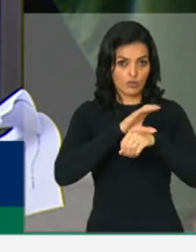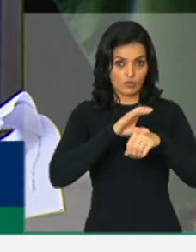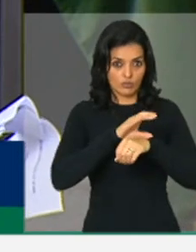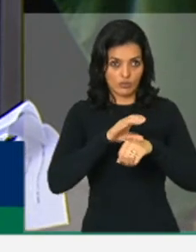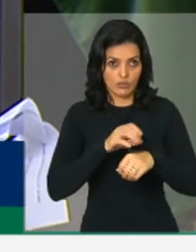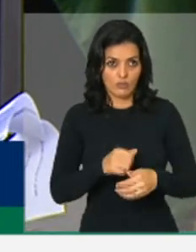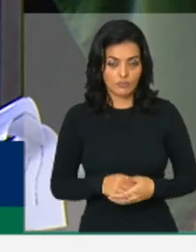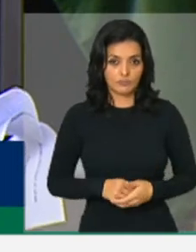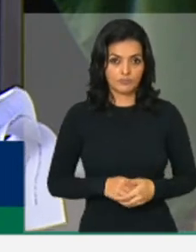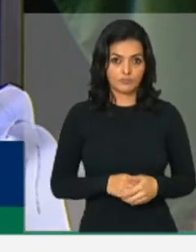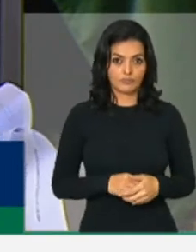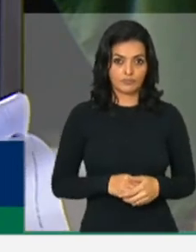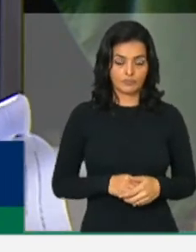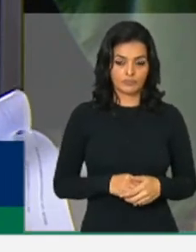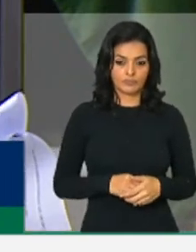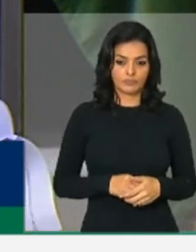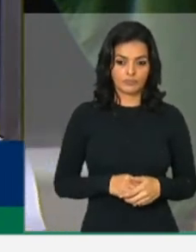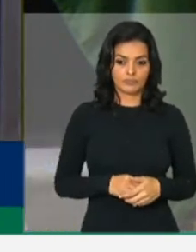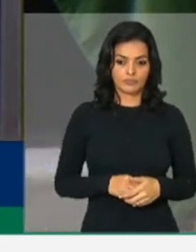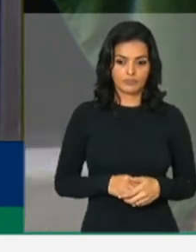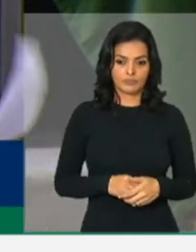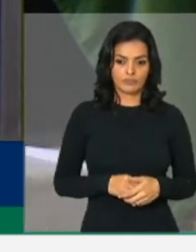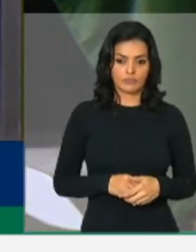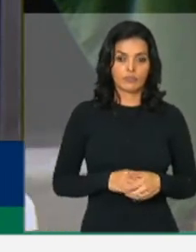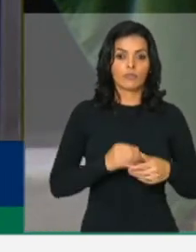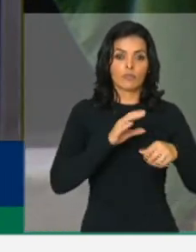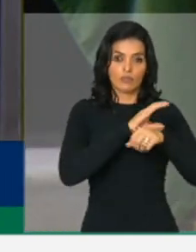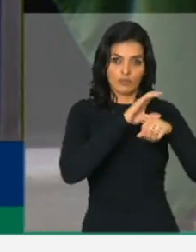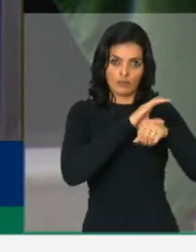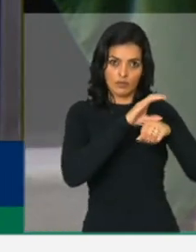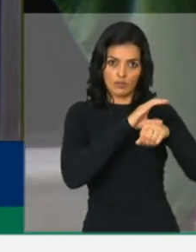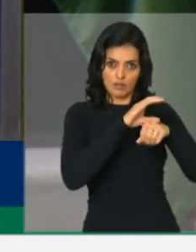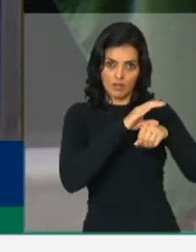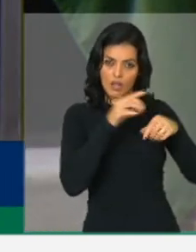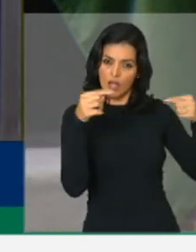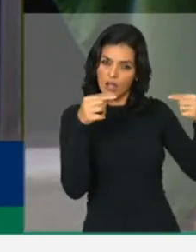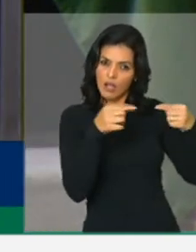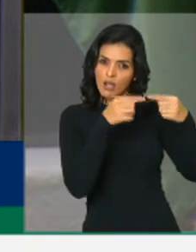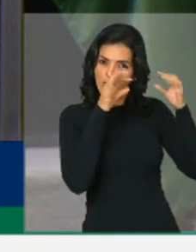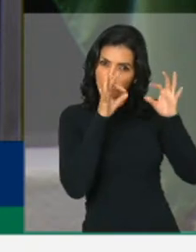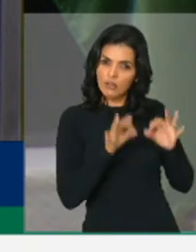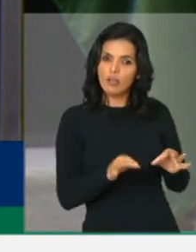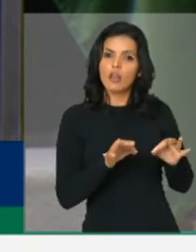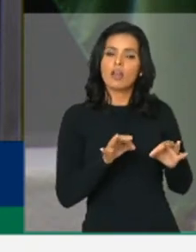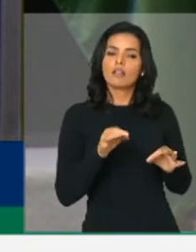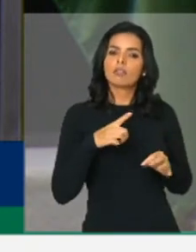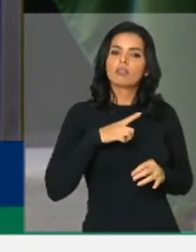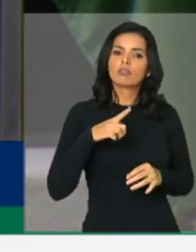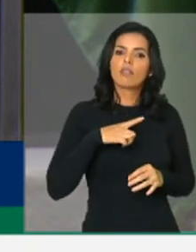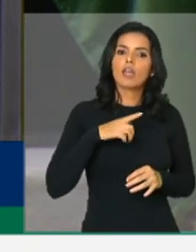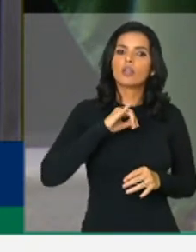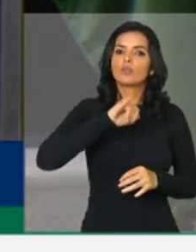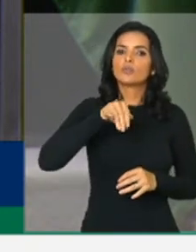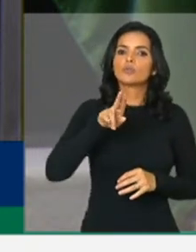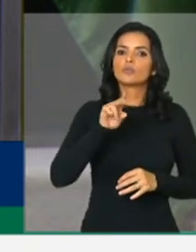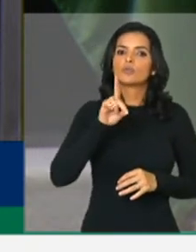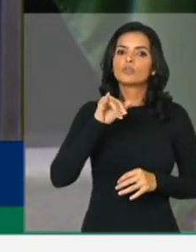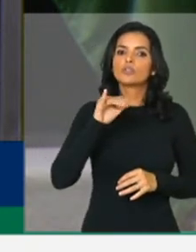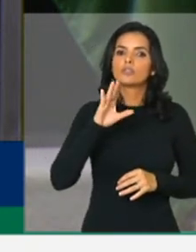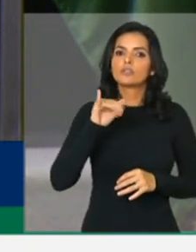DIREITO. EM RELAÇÃO A O TEXTO ESTÁ DE ACORDO COM OS PRECEITOS DA LEI COMPLEMENTAR